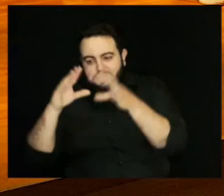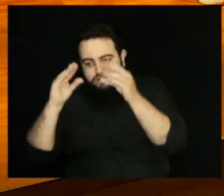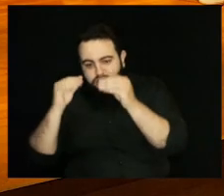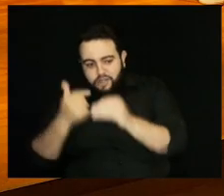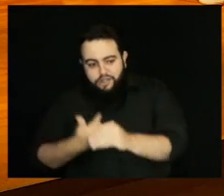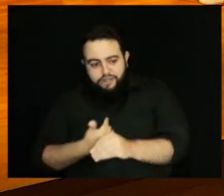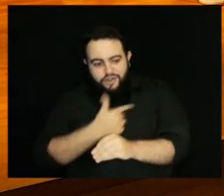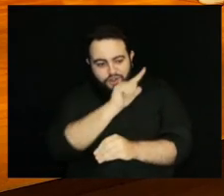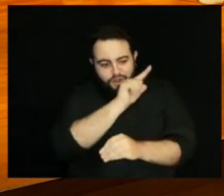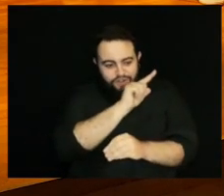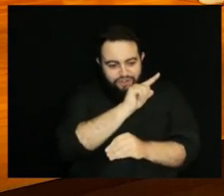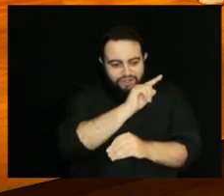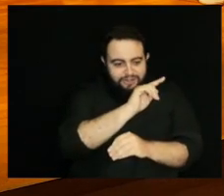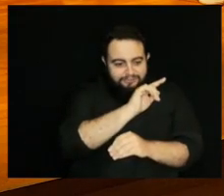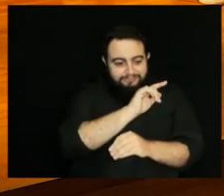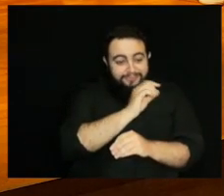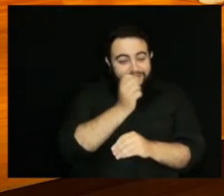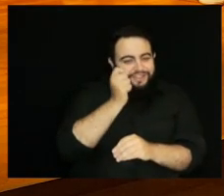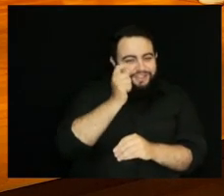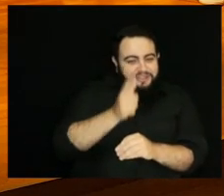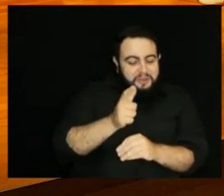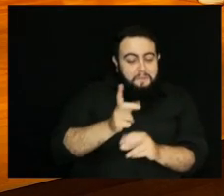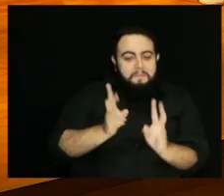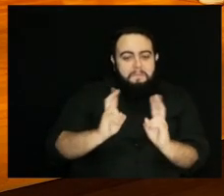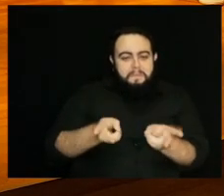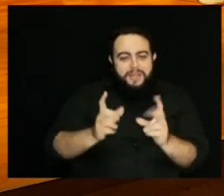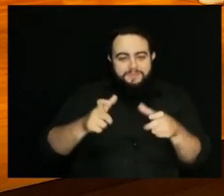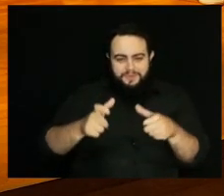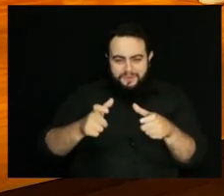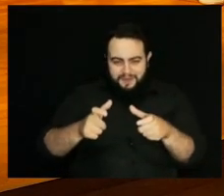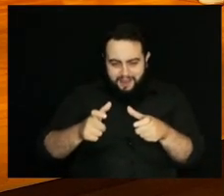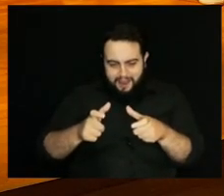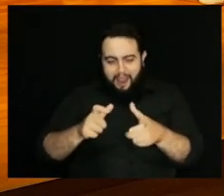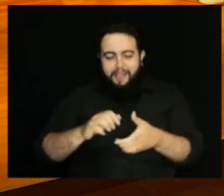boemia funcionária, durante o dia eles trabalhavam. Ao contrário da boemia carioca ,que era malandra,